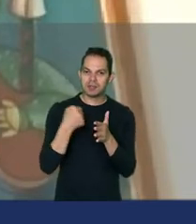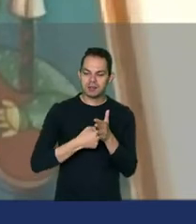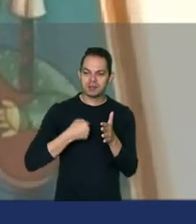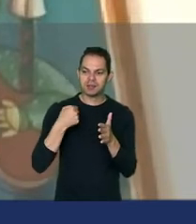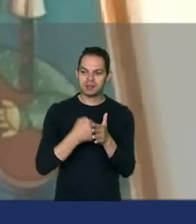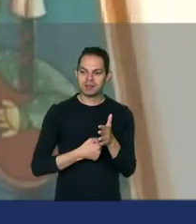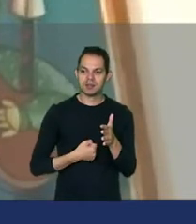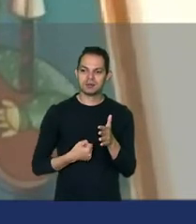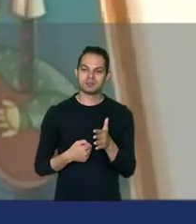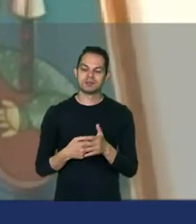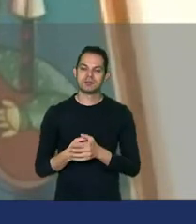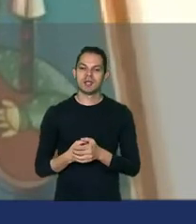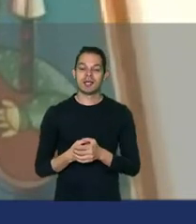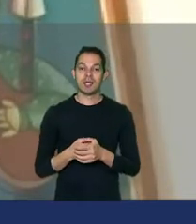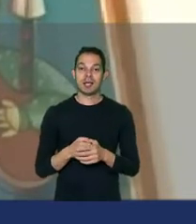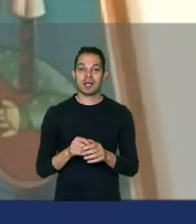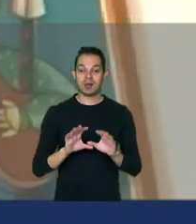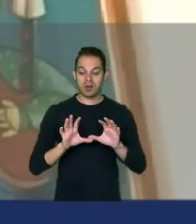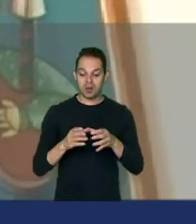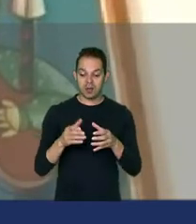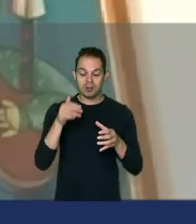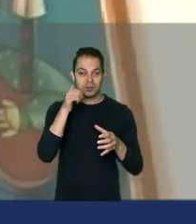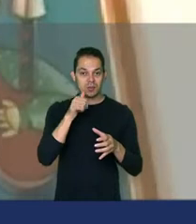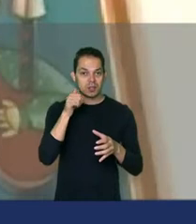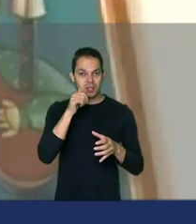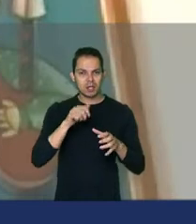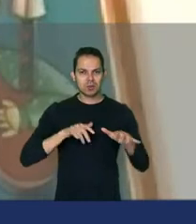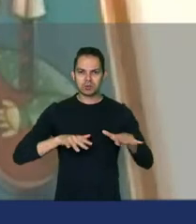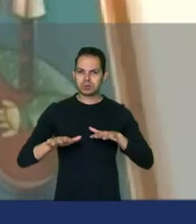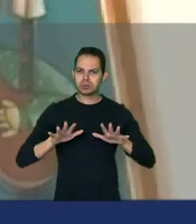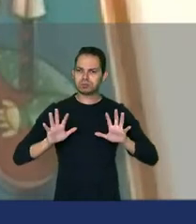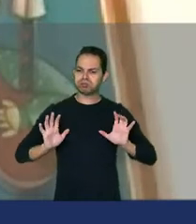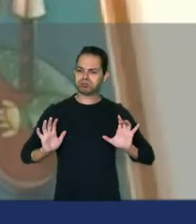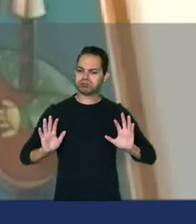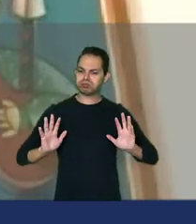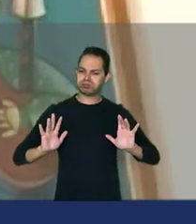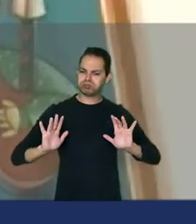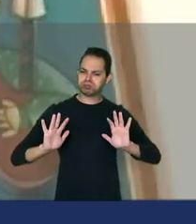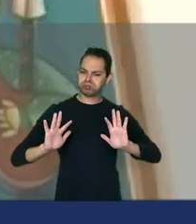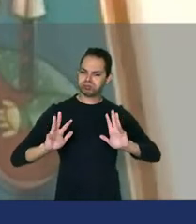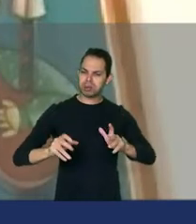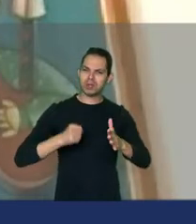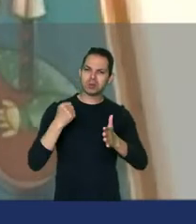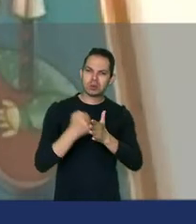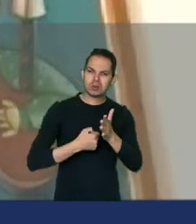EXATAMENTE EM 1932 1932, A SUF RAJISTAS FORAM AS MULHERES QUE PROMOVERAM UMA GRANDE MOBILIZAÇÃO, UMA LUTA DE